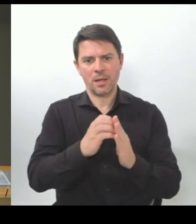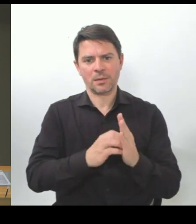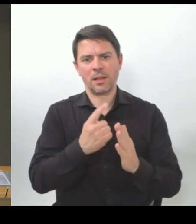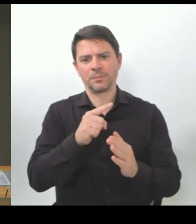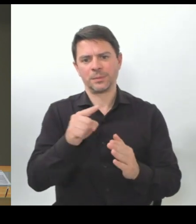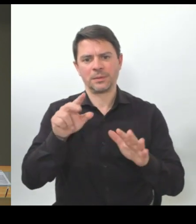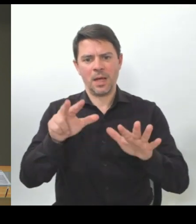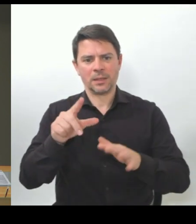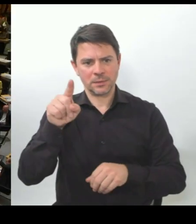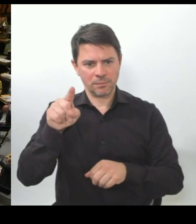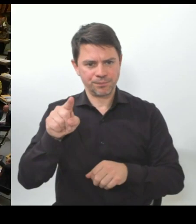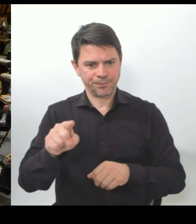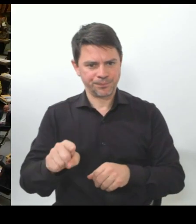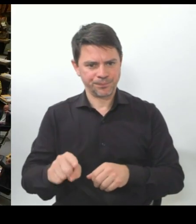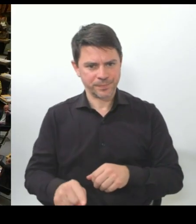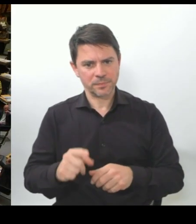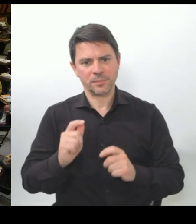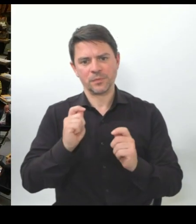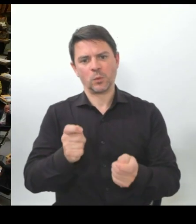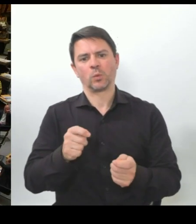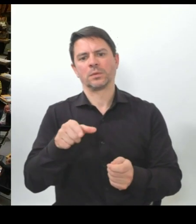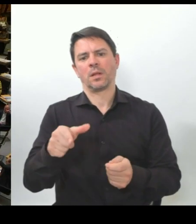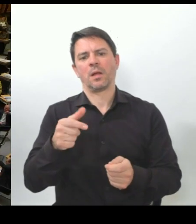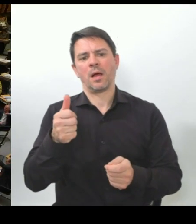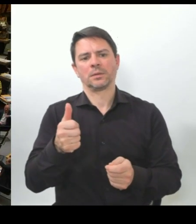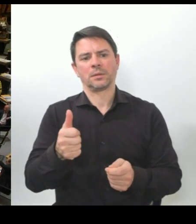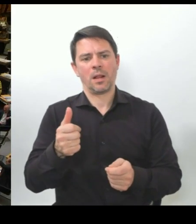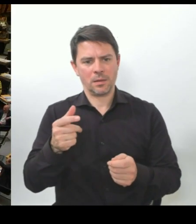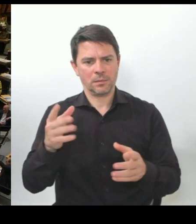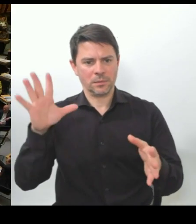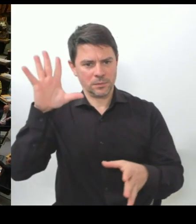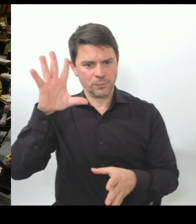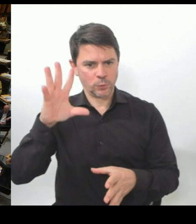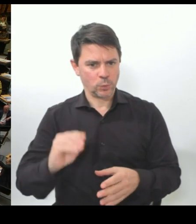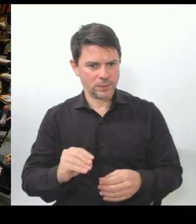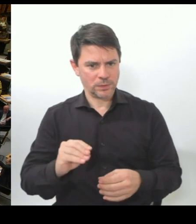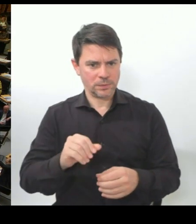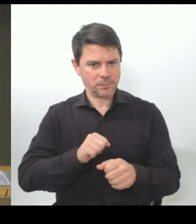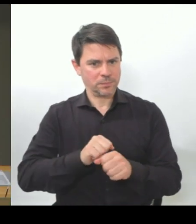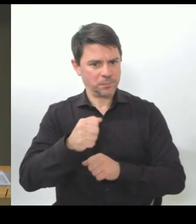Das sind die Koalitionsfraktionen. CDU-Fraktion, FDP Fraktion und AfD Fraktion.